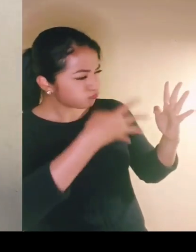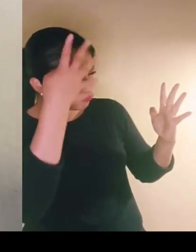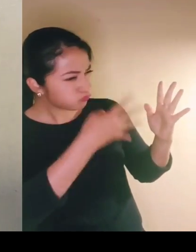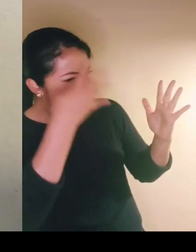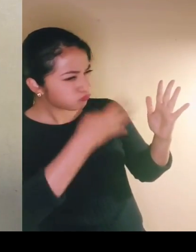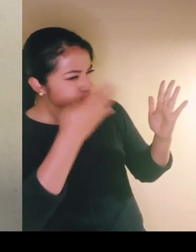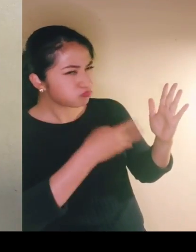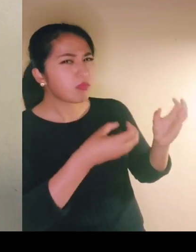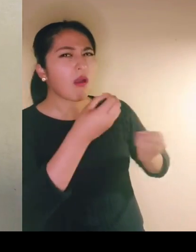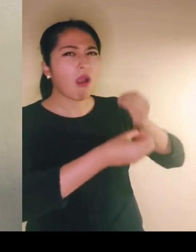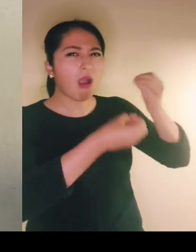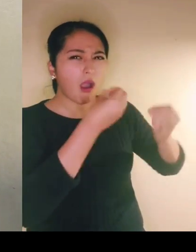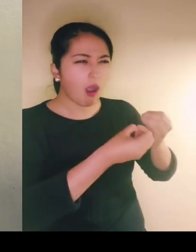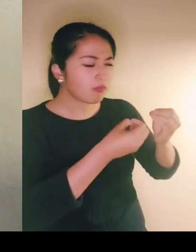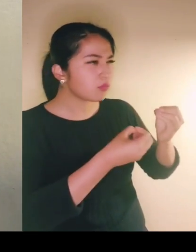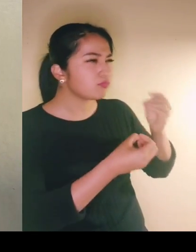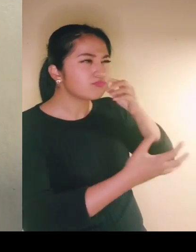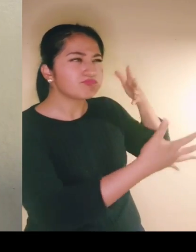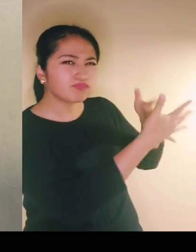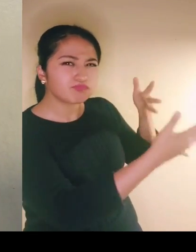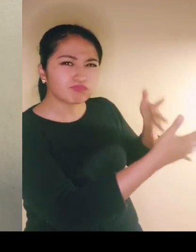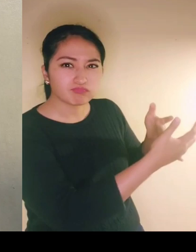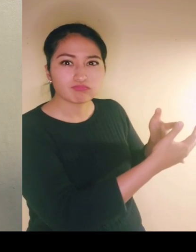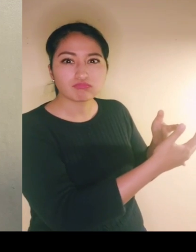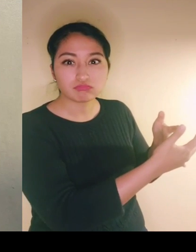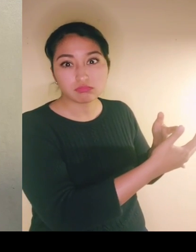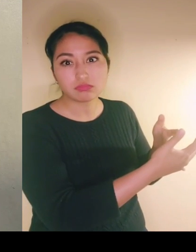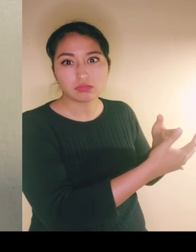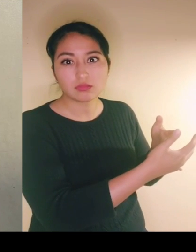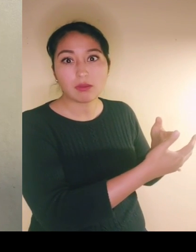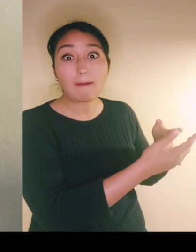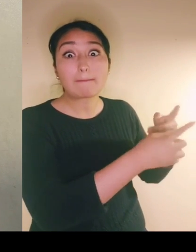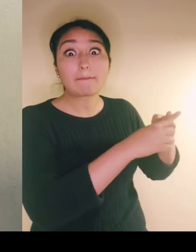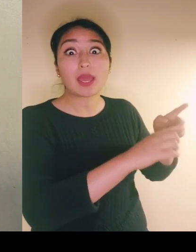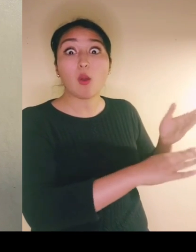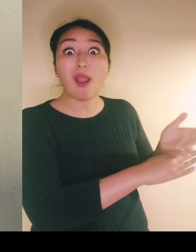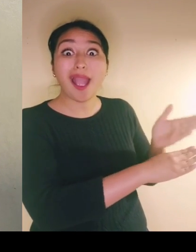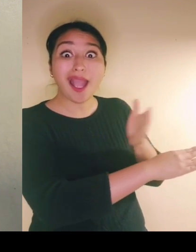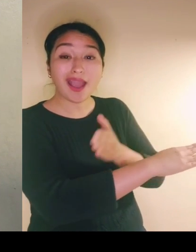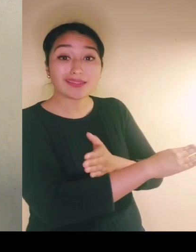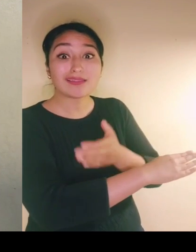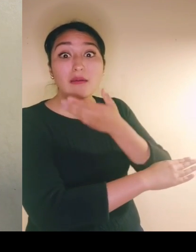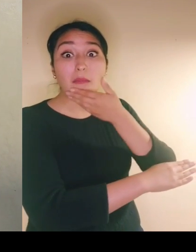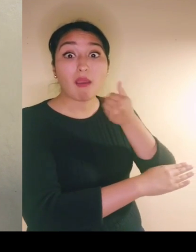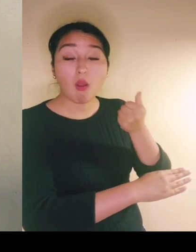y que se cumplan las normativas y disposiciones de la presente ley y su reglamento, y sobre todo, ante cualquier